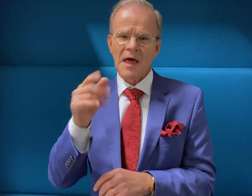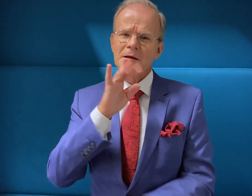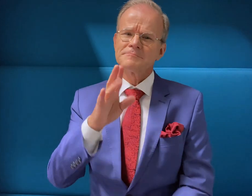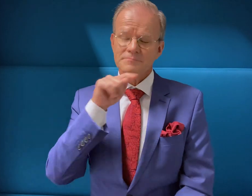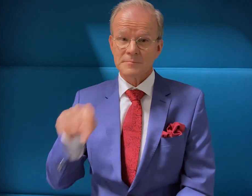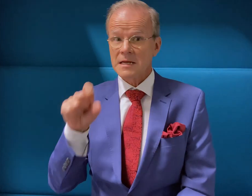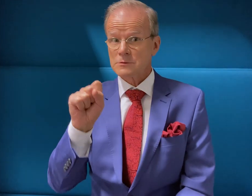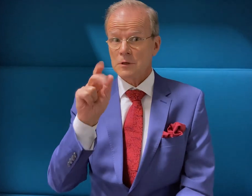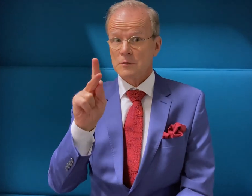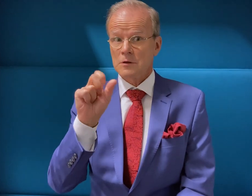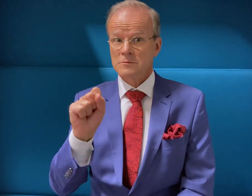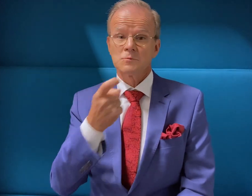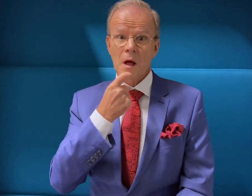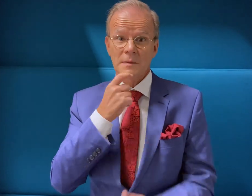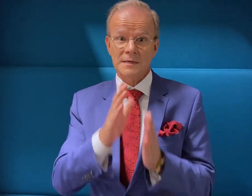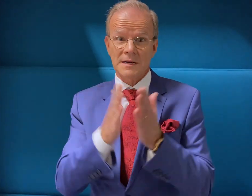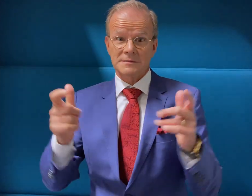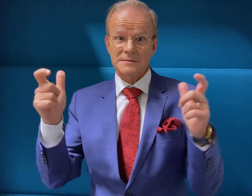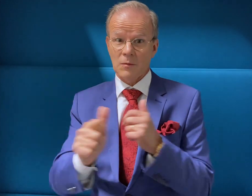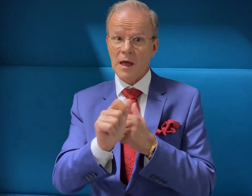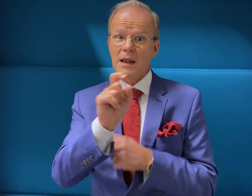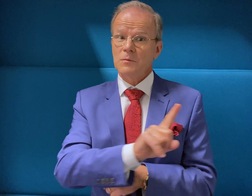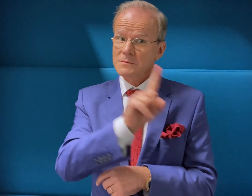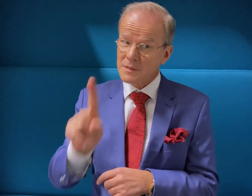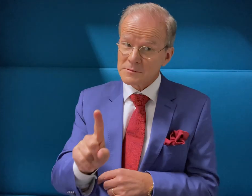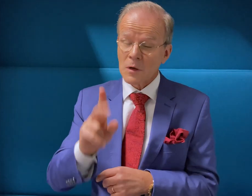ja kirjasta ovat kertomassa Suomalaisen Kirjallisuuden Seuran edustajan lisäksi -